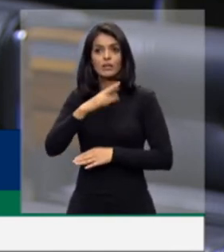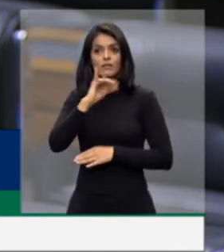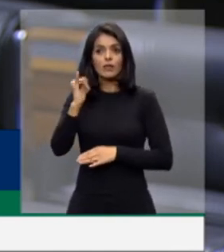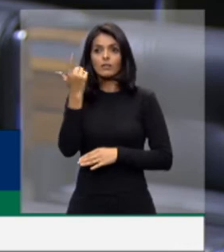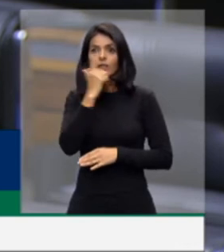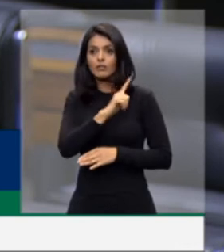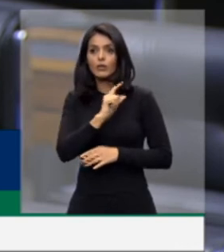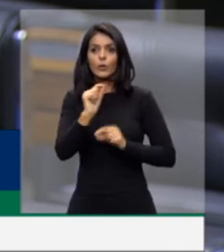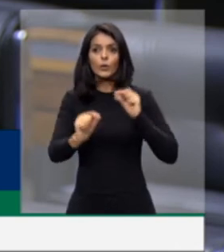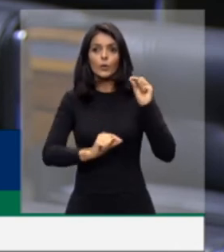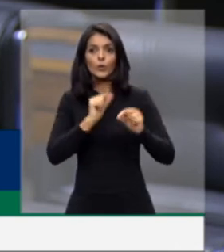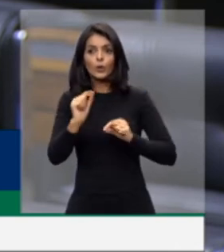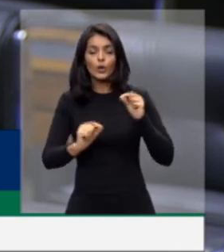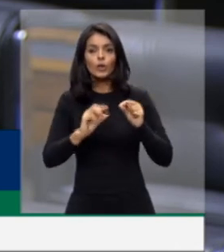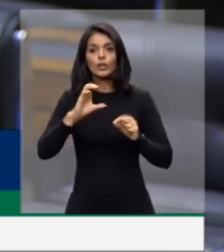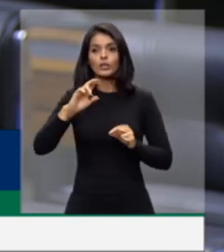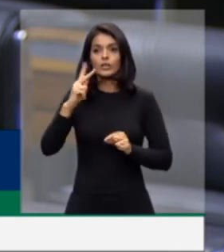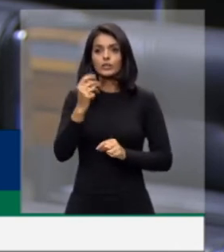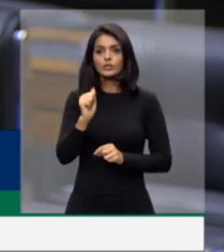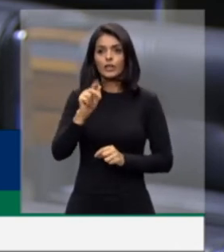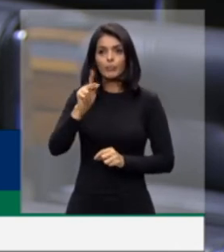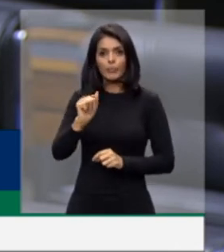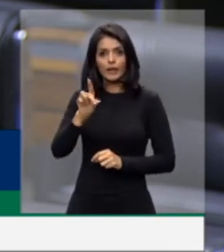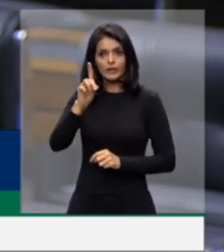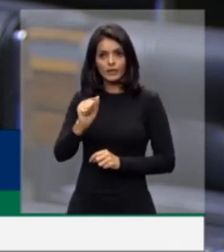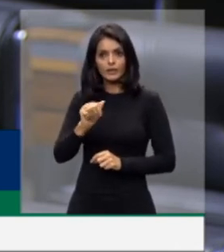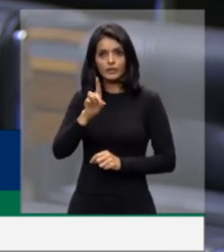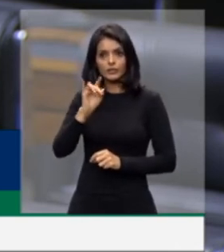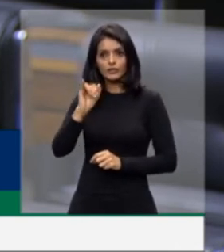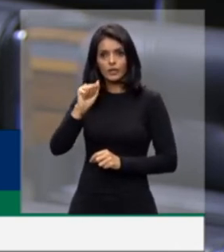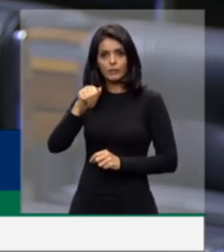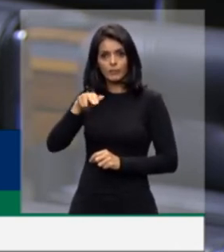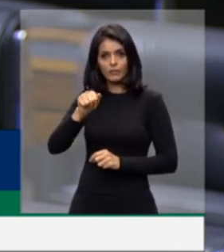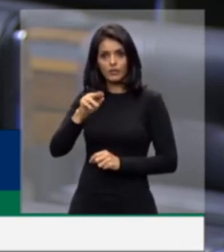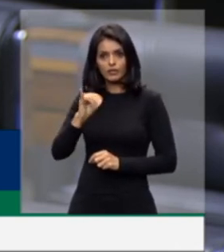INVESTIMENTO DA ORDEM DE 7,3 DE TODO BRASIL, E SÓ NA